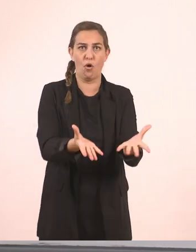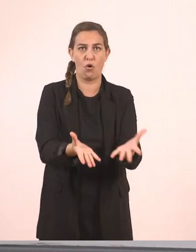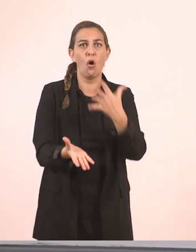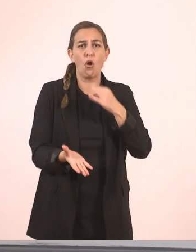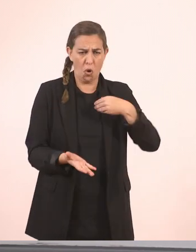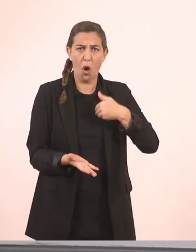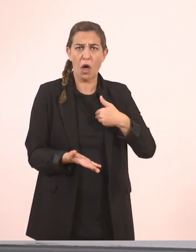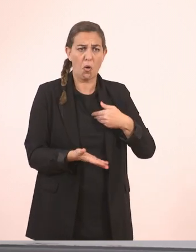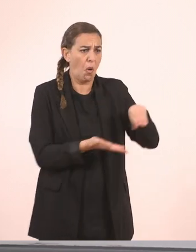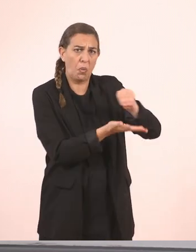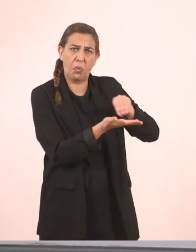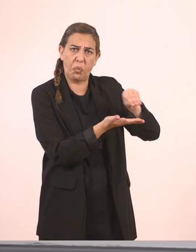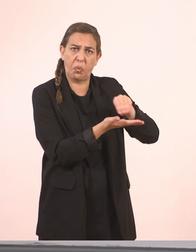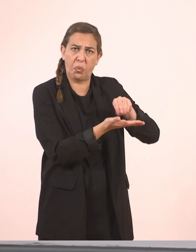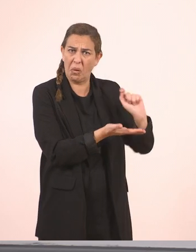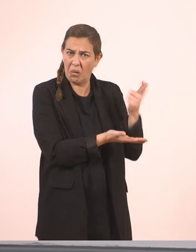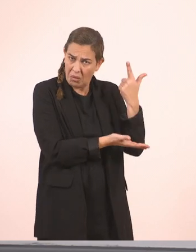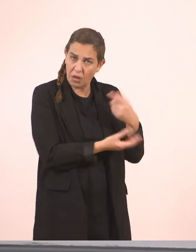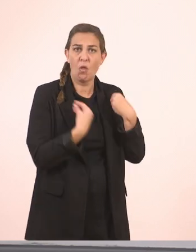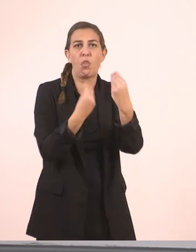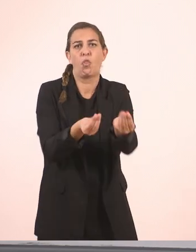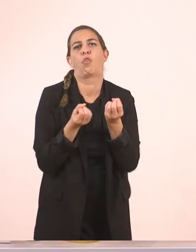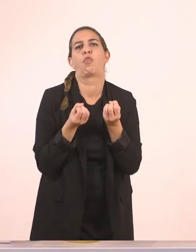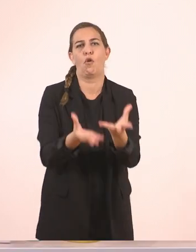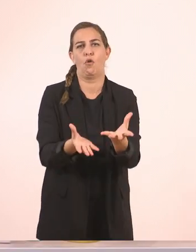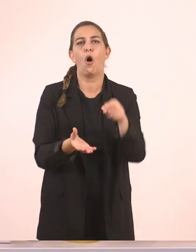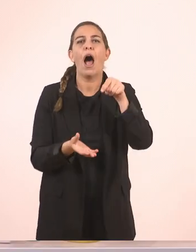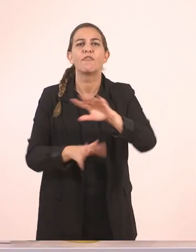Αυτό λοιπόν είναι η αγάπη. Η αγάπη είναι πράξη.